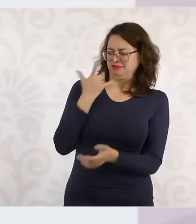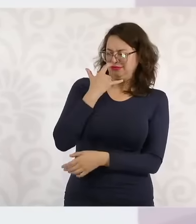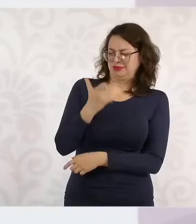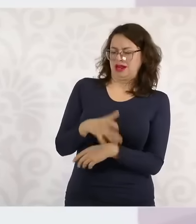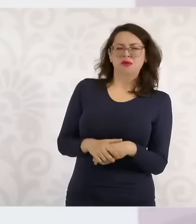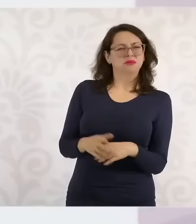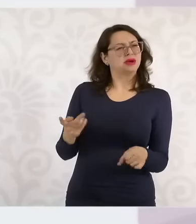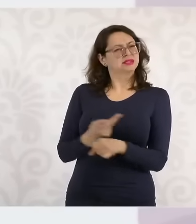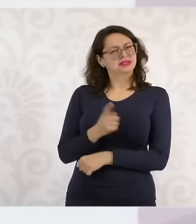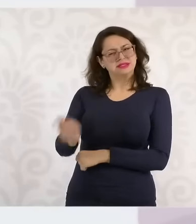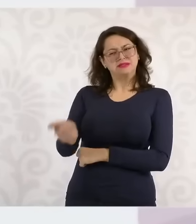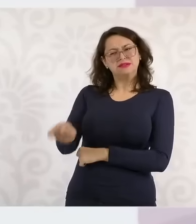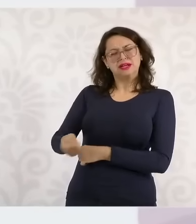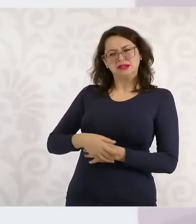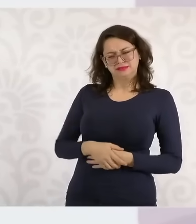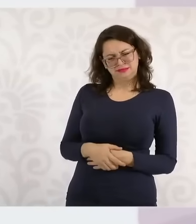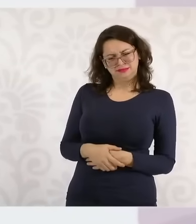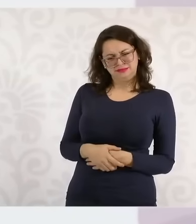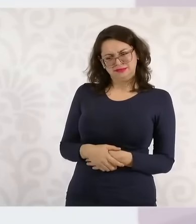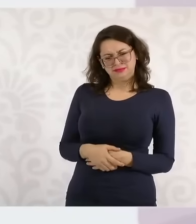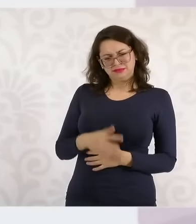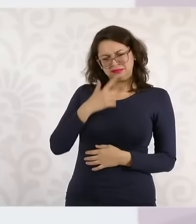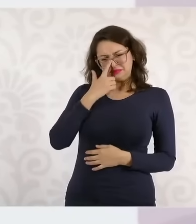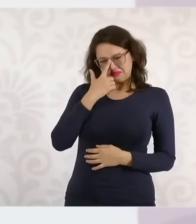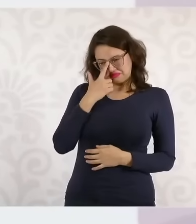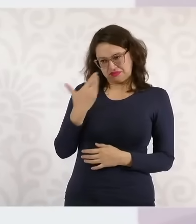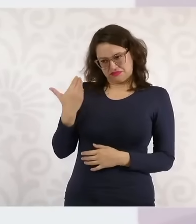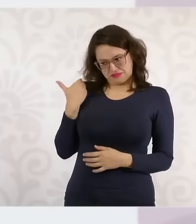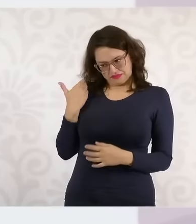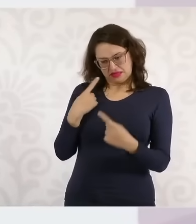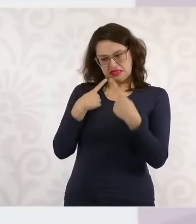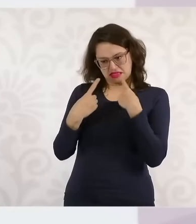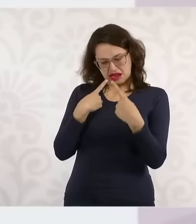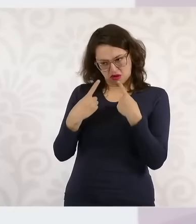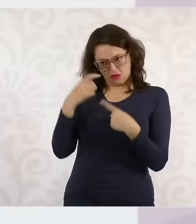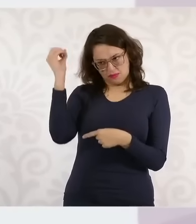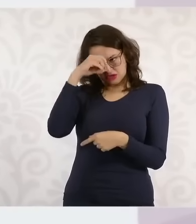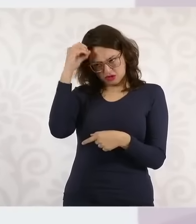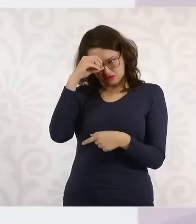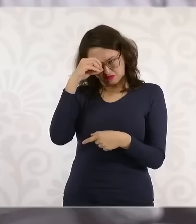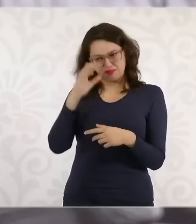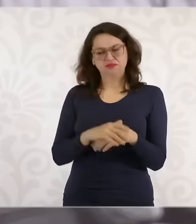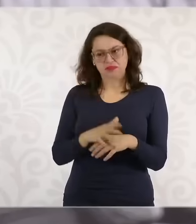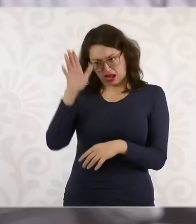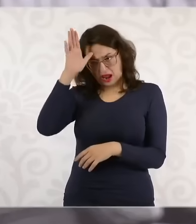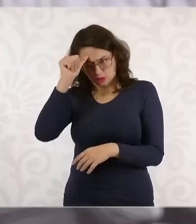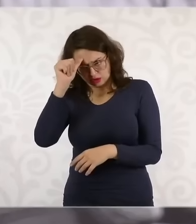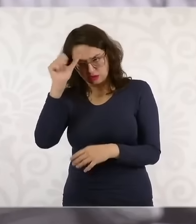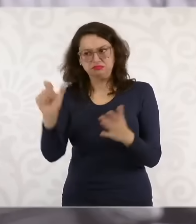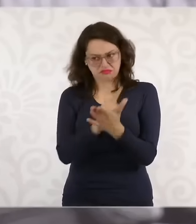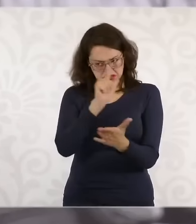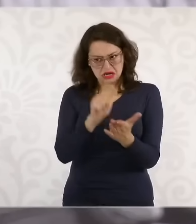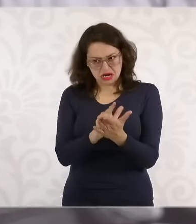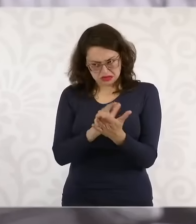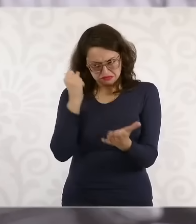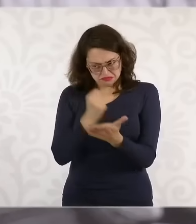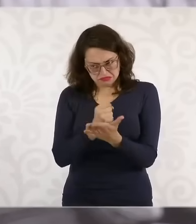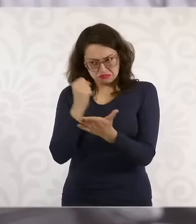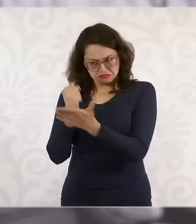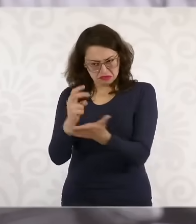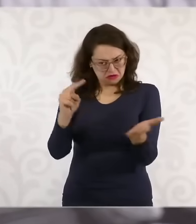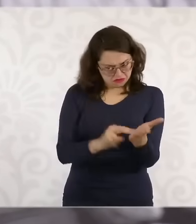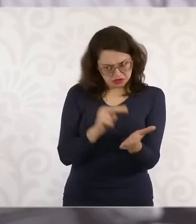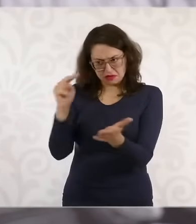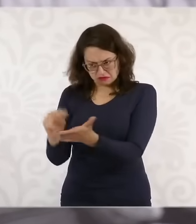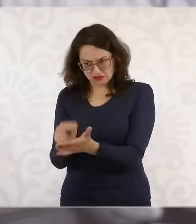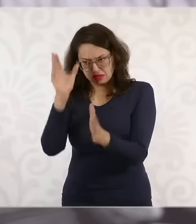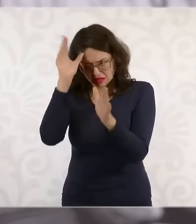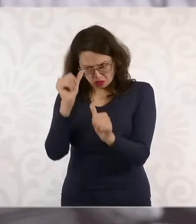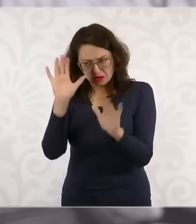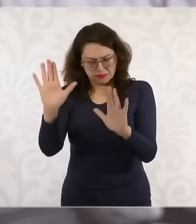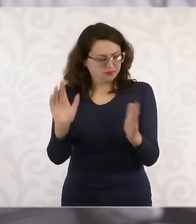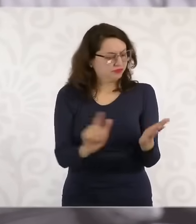sí nos llega a pasar. en que en la tarde quedan de eh firman un acuerdo y al otro día o al